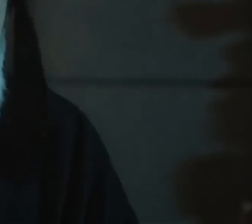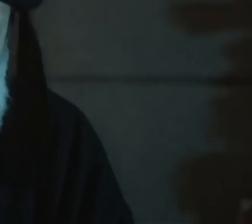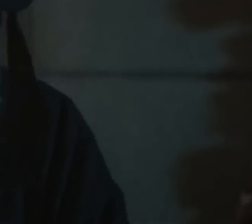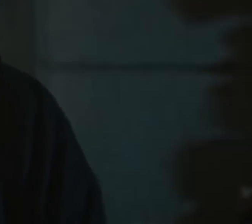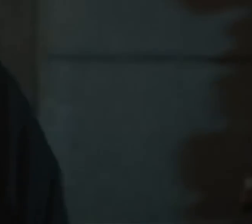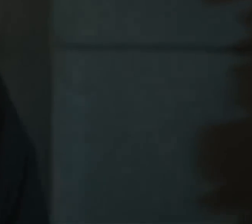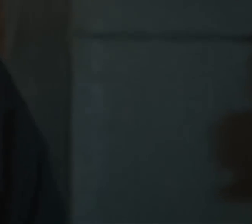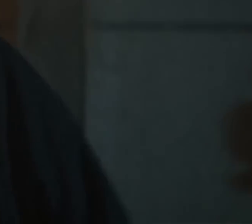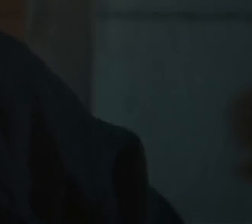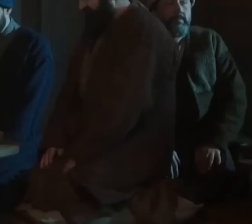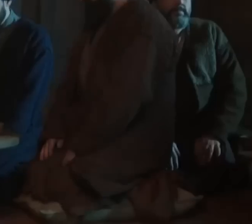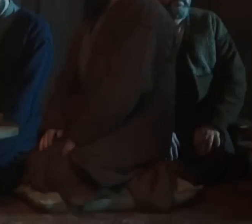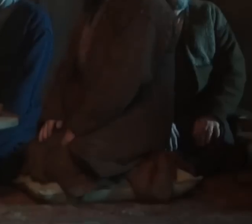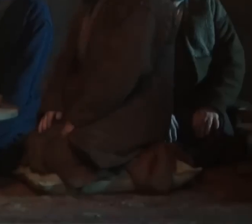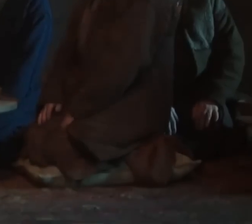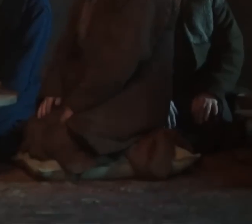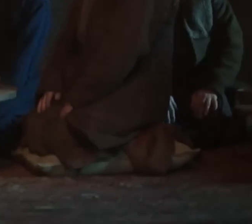(Kapı gıcırtısı sesi)